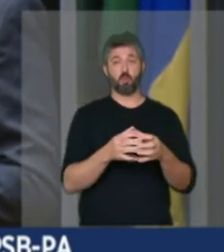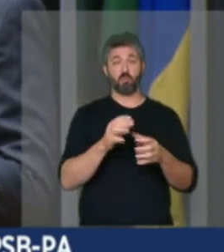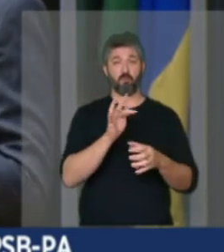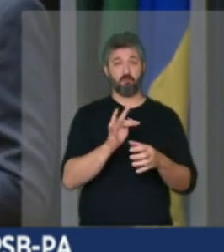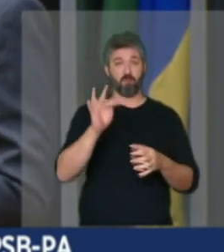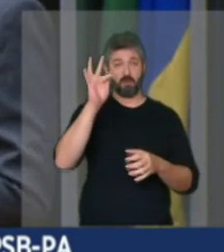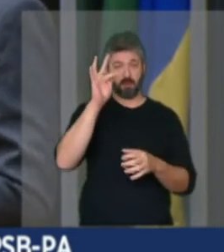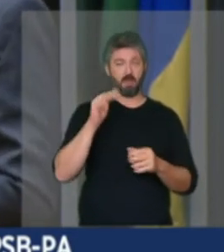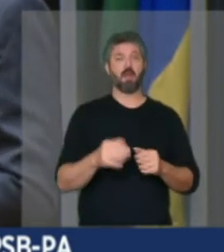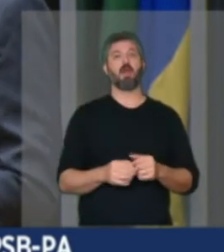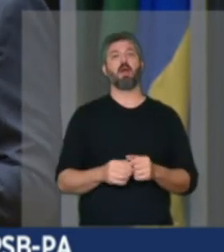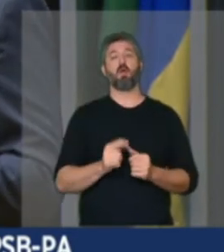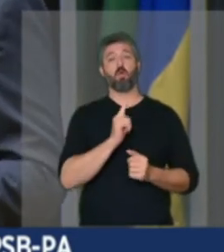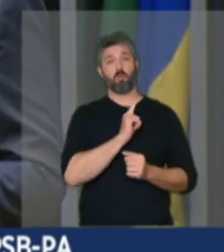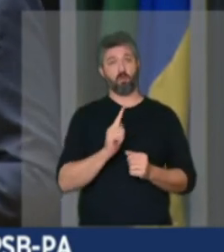ATRAVÀS DA ELETRONORTE,